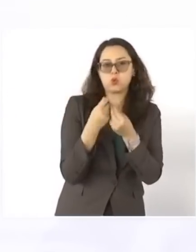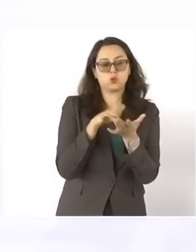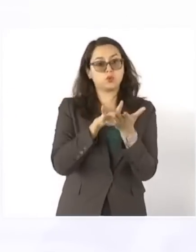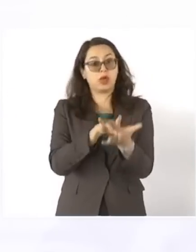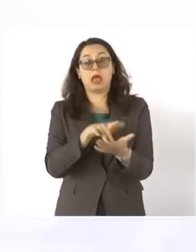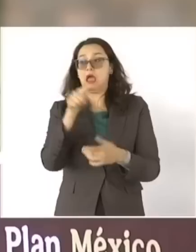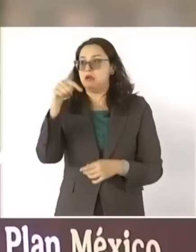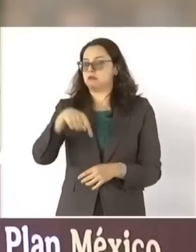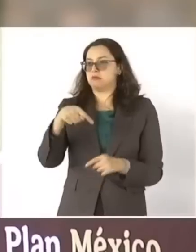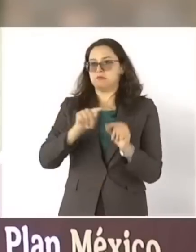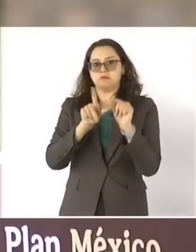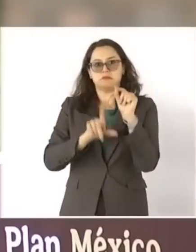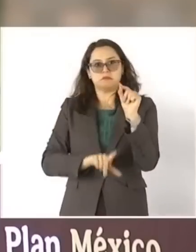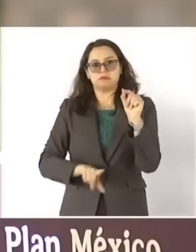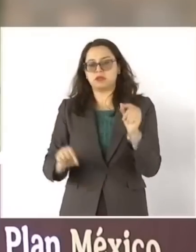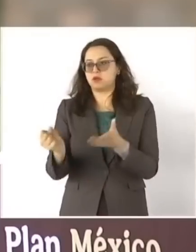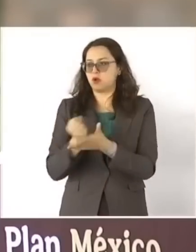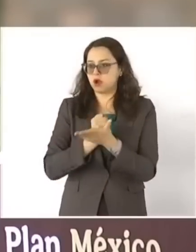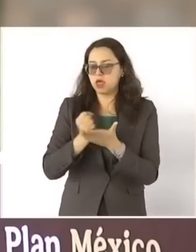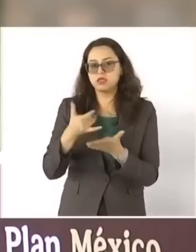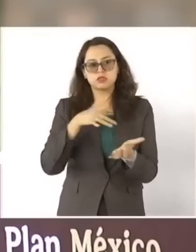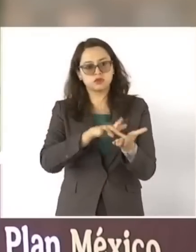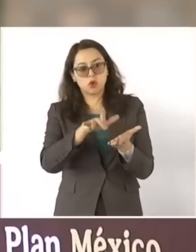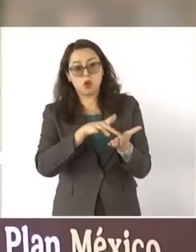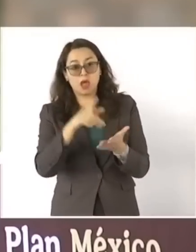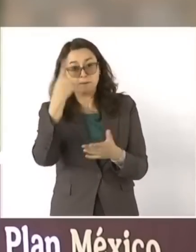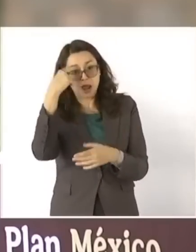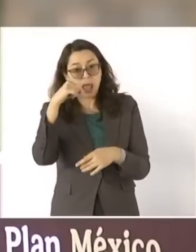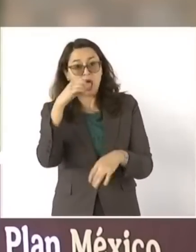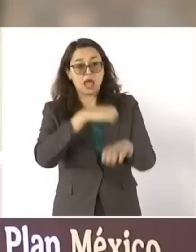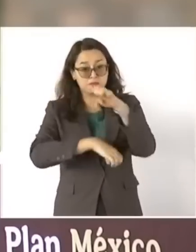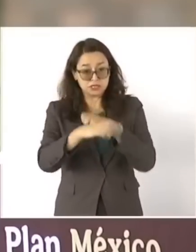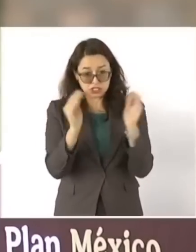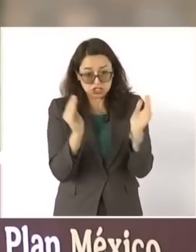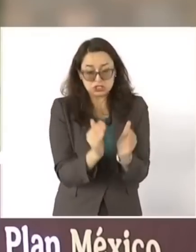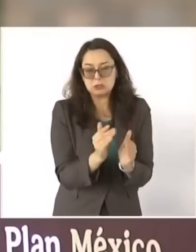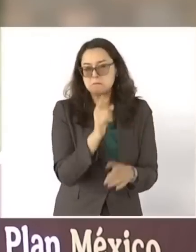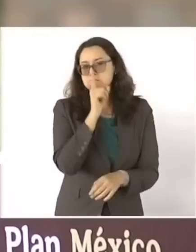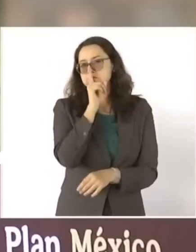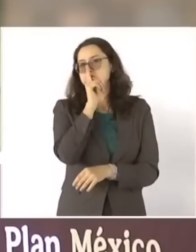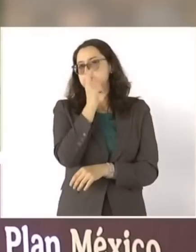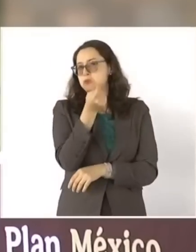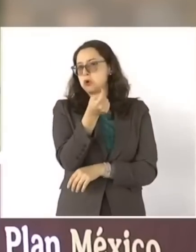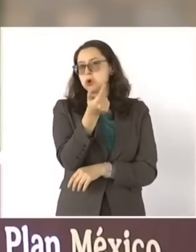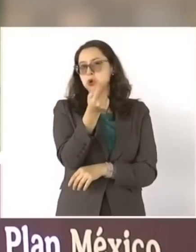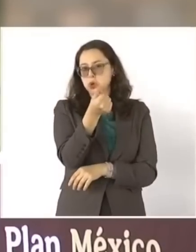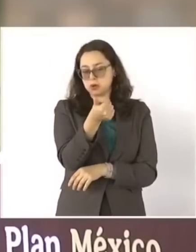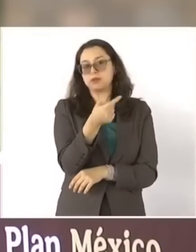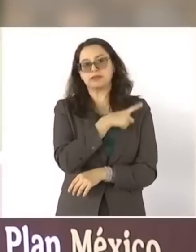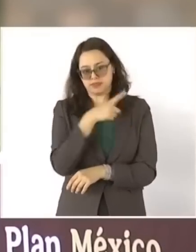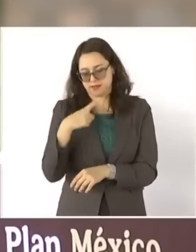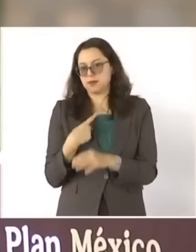financiamiento tiene para la pequeña y mediana empresa ser uno de los cinco países más visitados